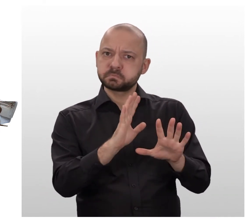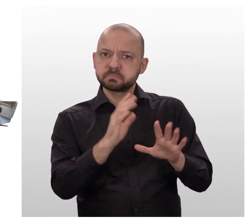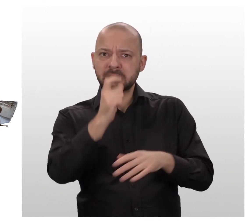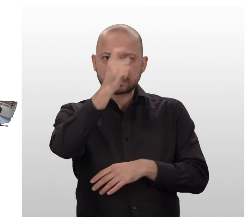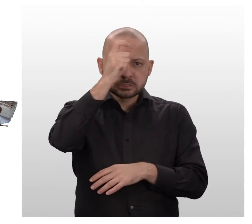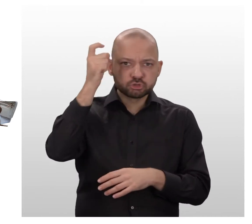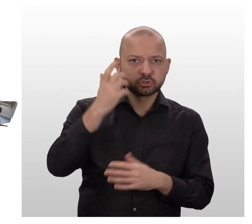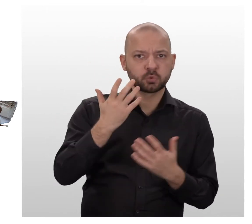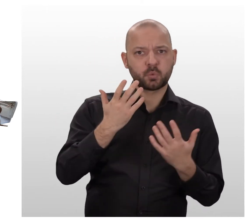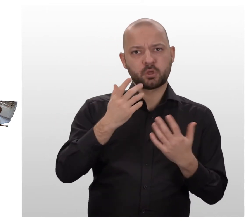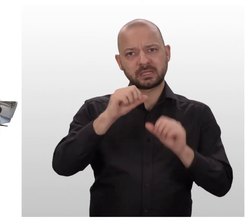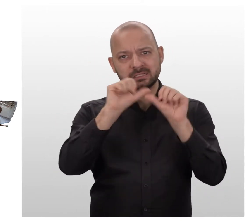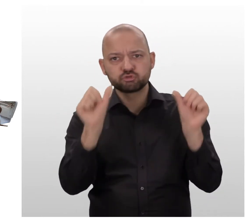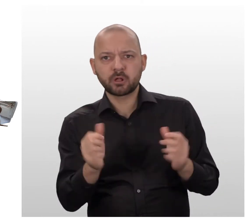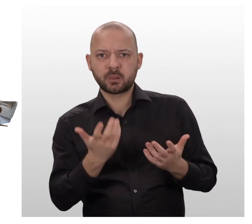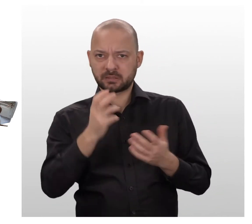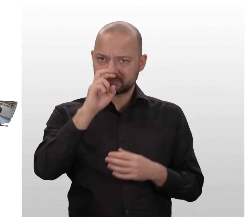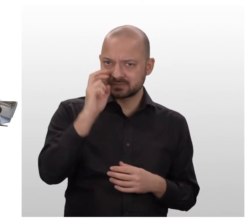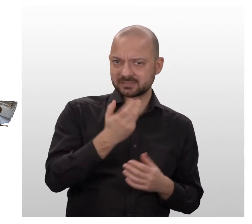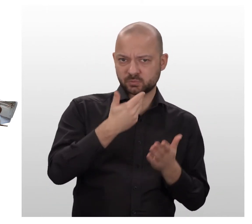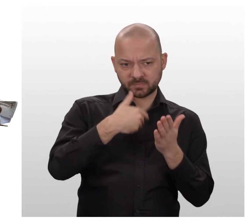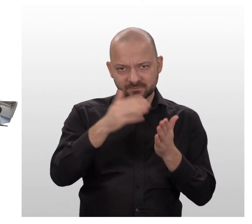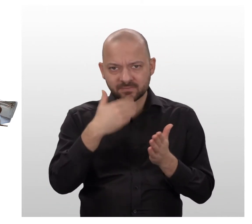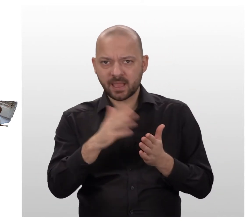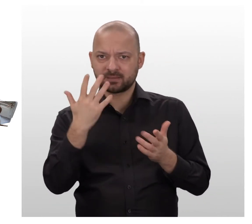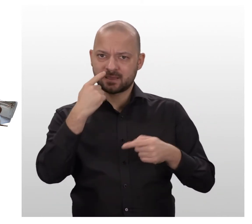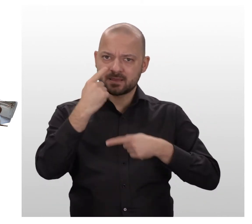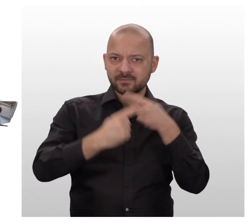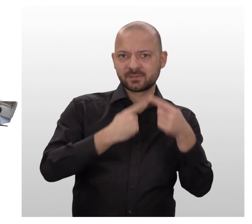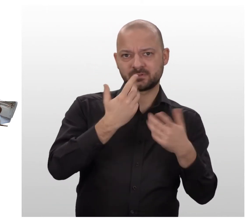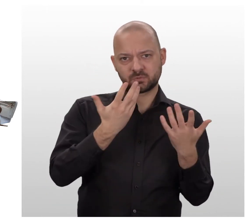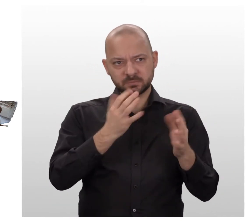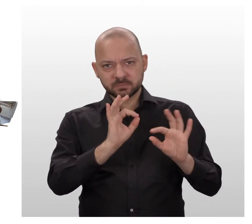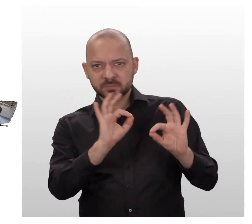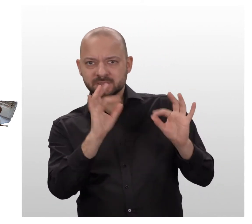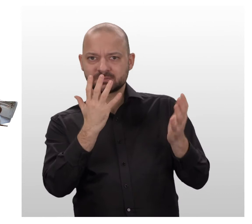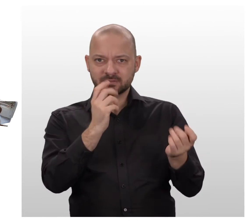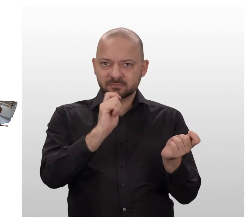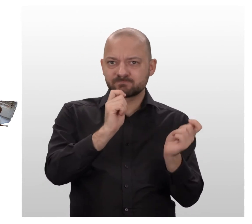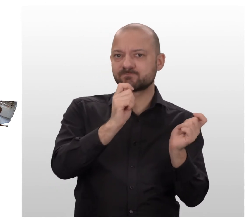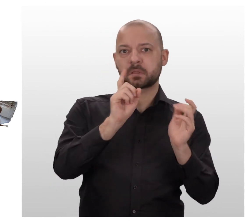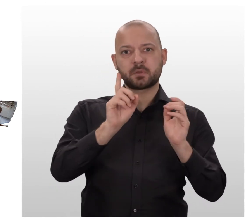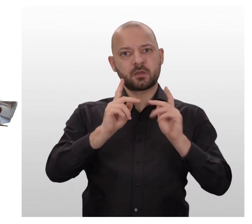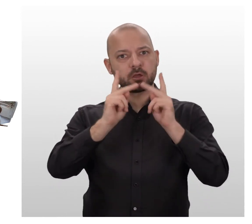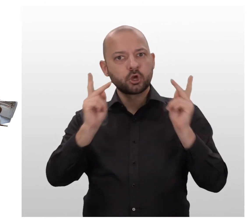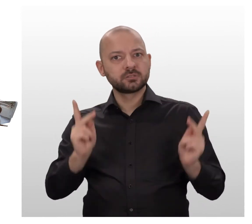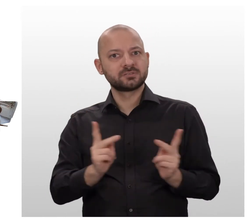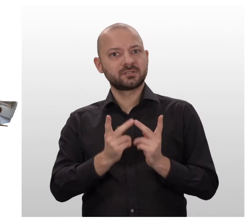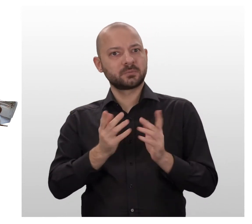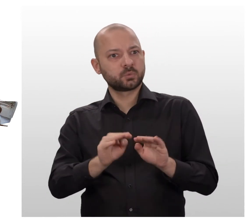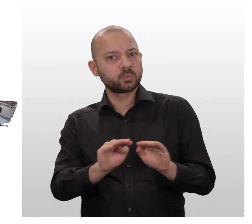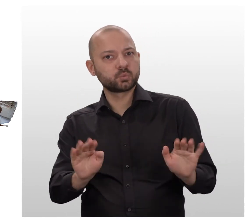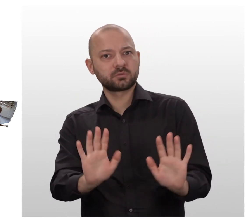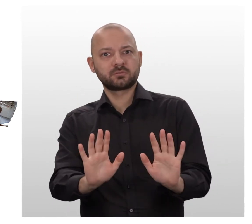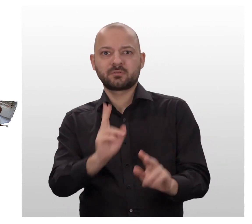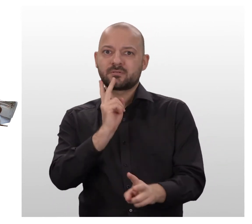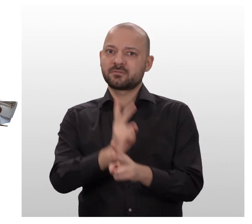Obwohl viele Ingenieure und Gestalter an der Weiterentwicklung des Trabis arbeiten,